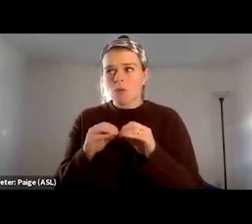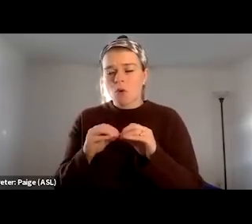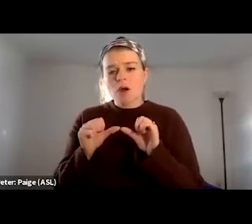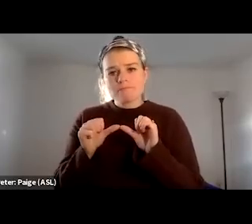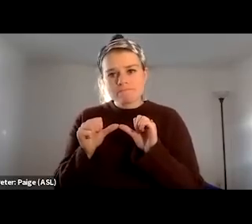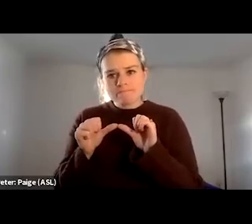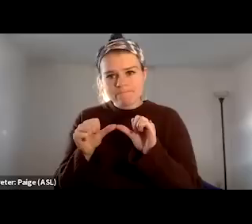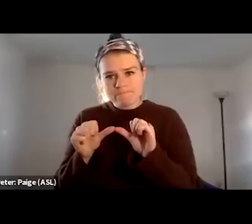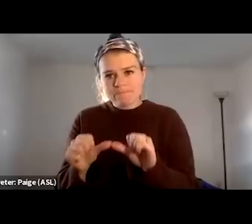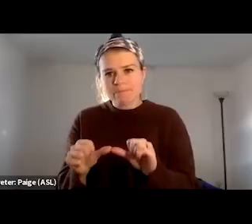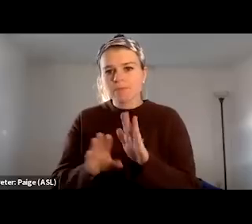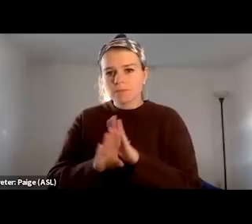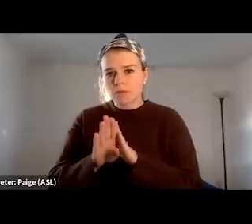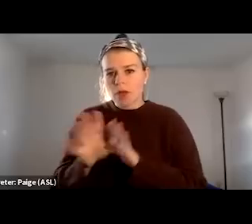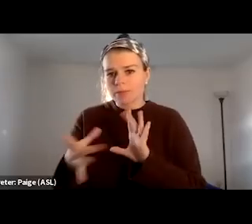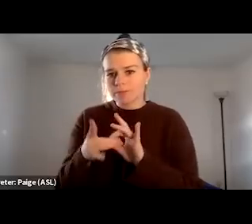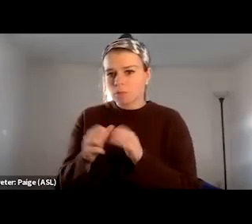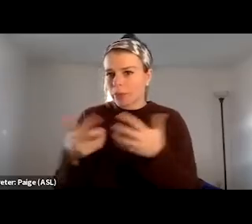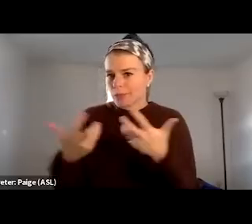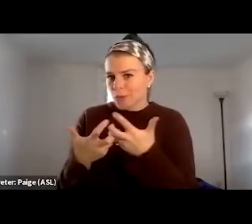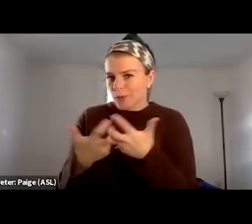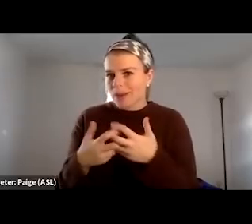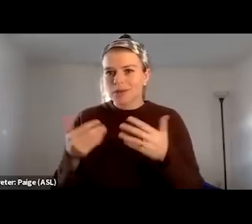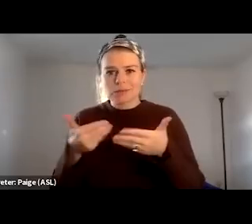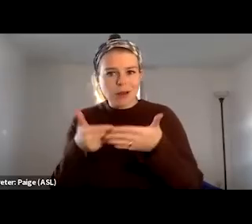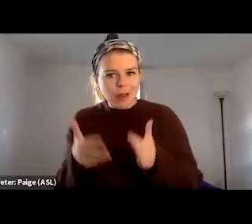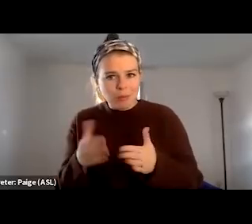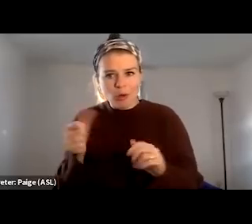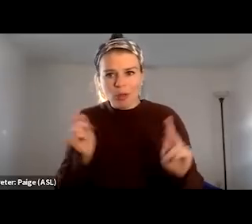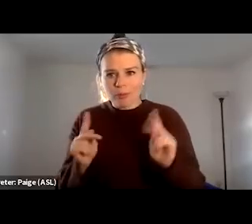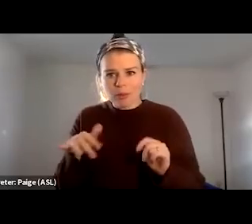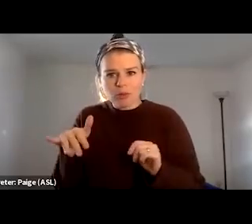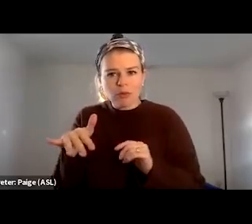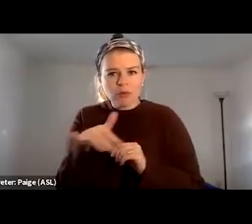ya sea con compañeros de cuarto o vecinos u otras personas en la comunidad, menos soledad reportan.